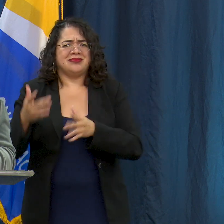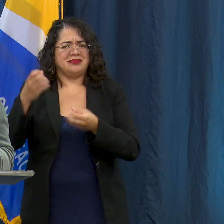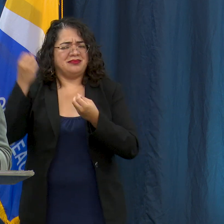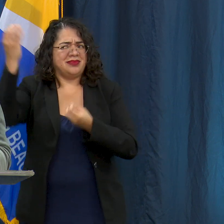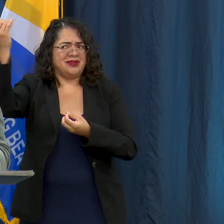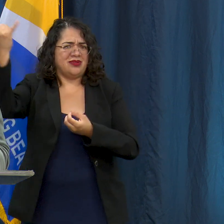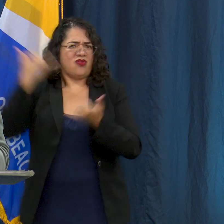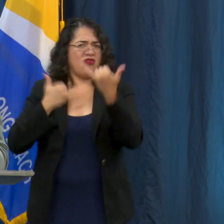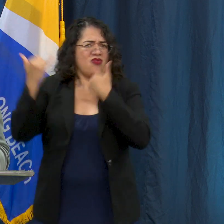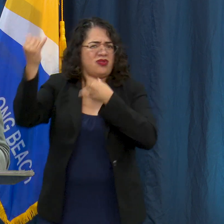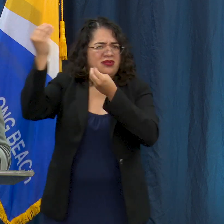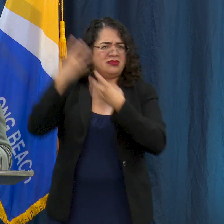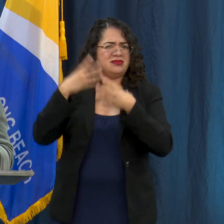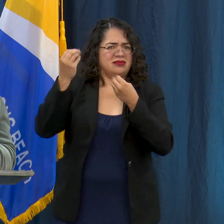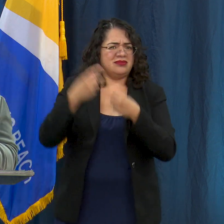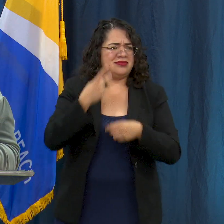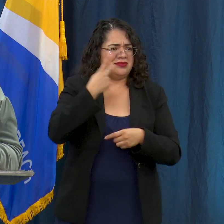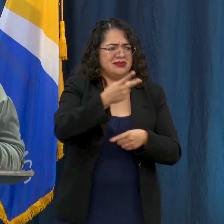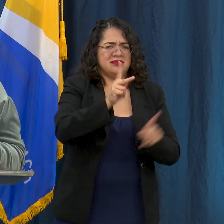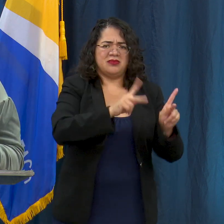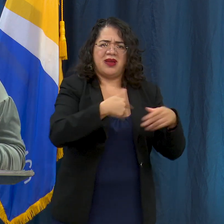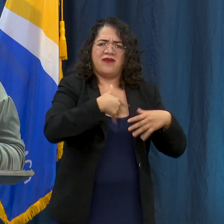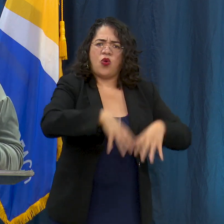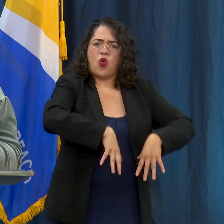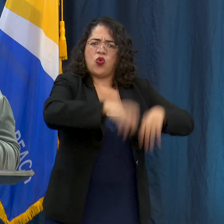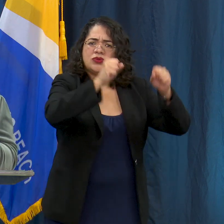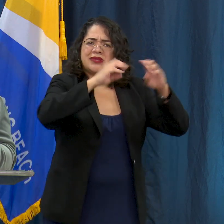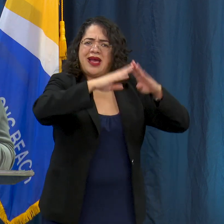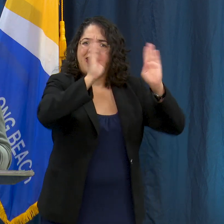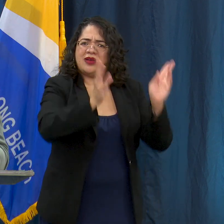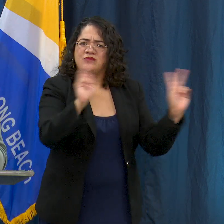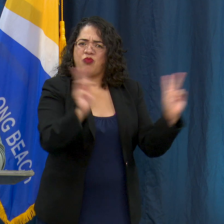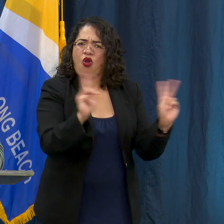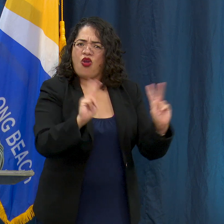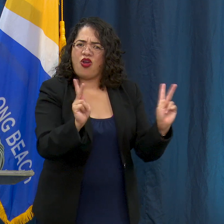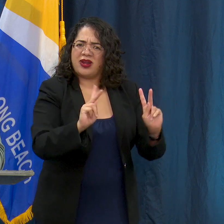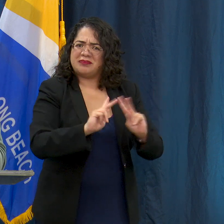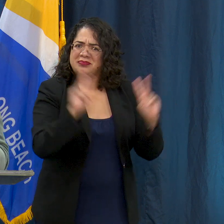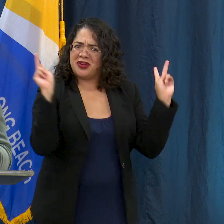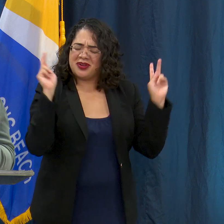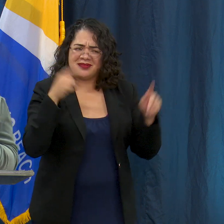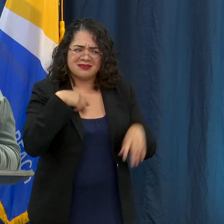notifications can bestow este juntas fiestas en casa reuniones en